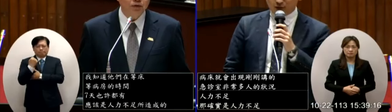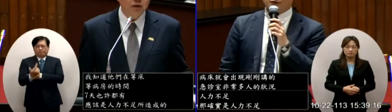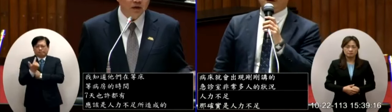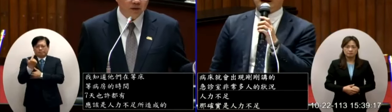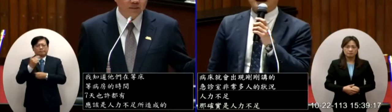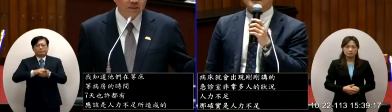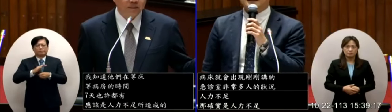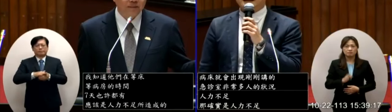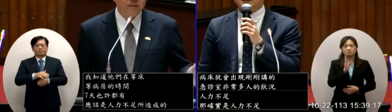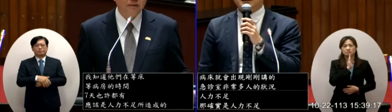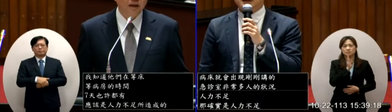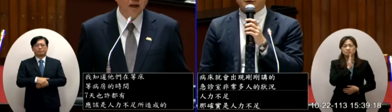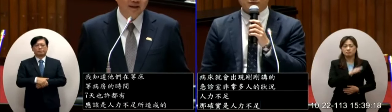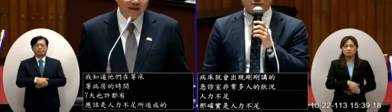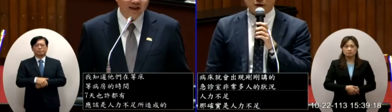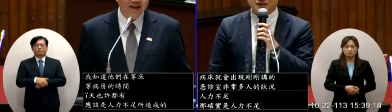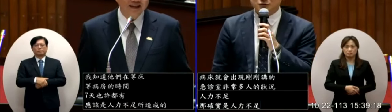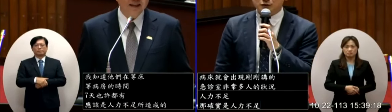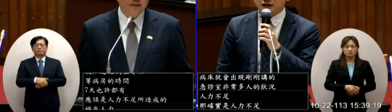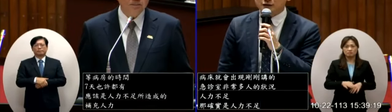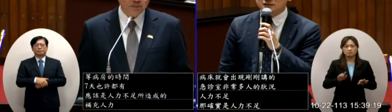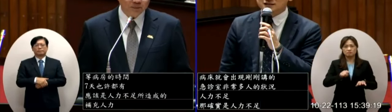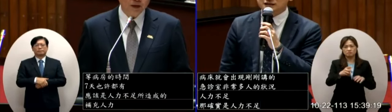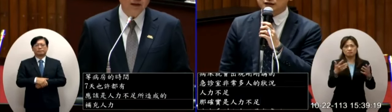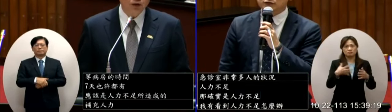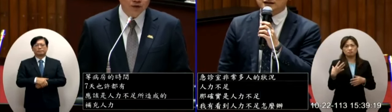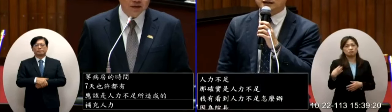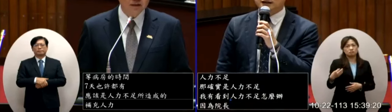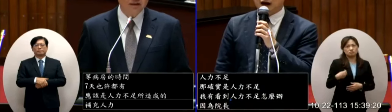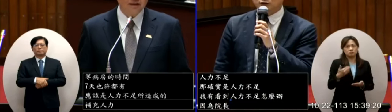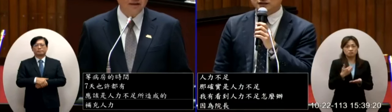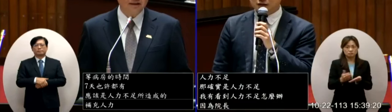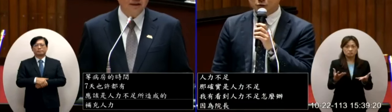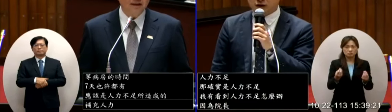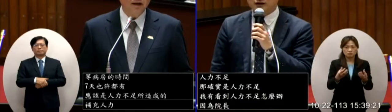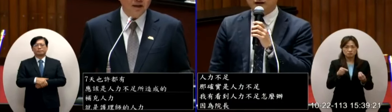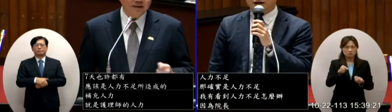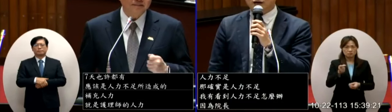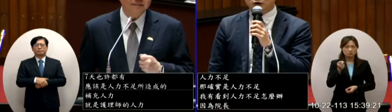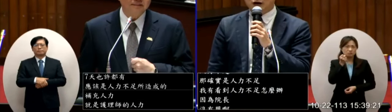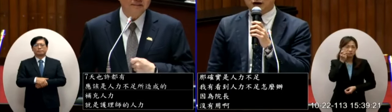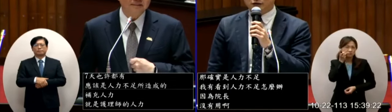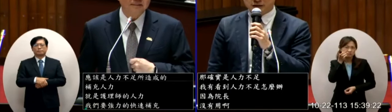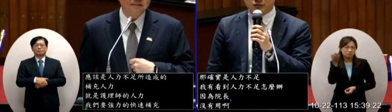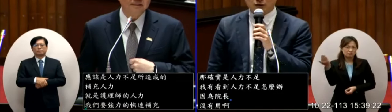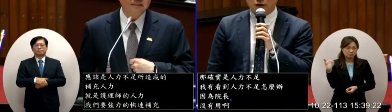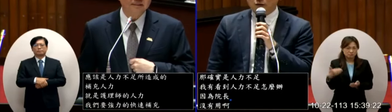沒有用啊 現在就是沒有解決啊 因為這個事情已經發生好幾個月 然後狀況越來越嚴重